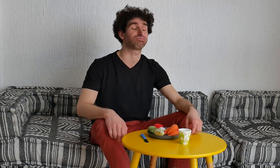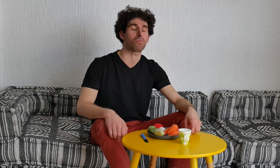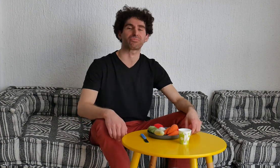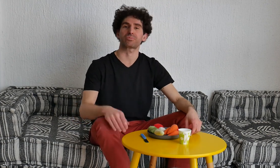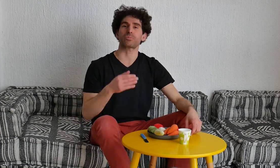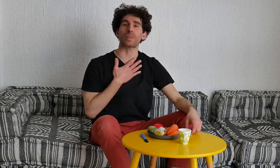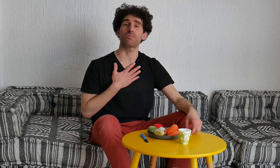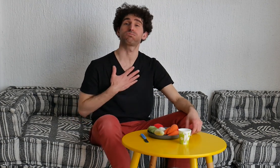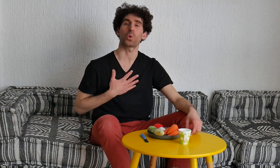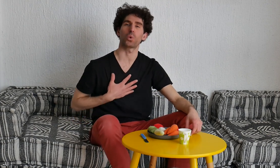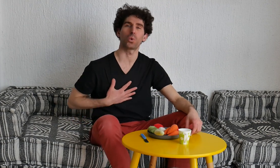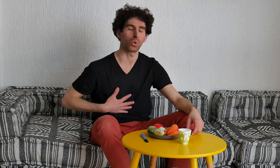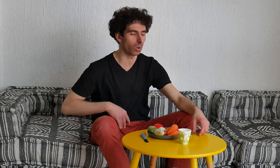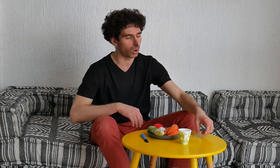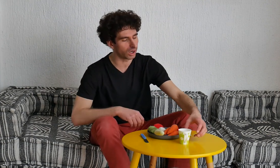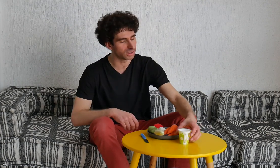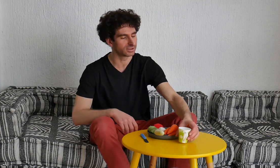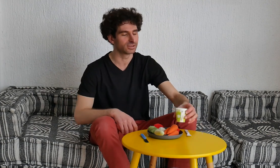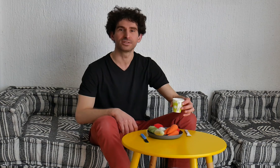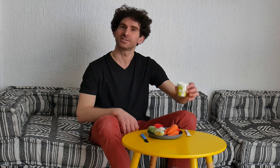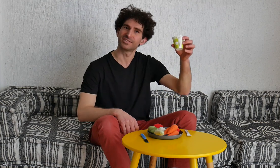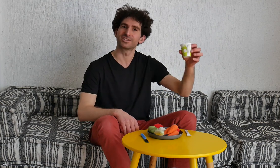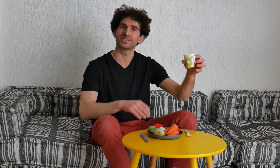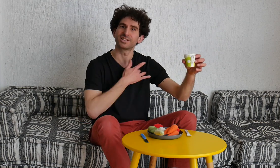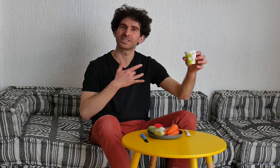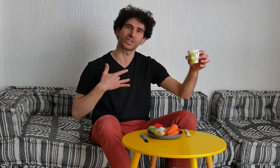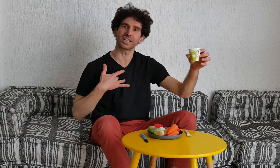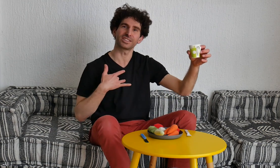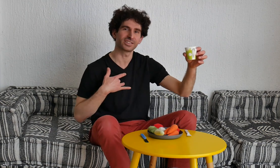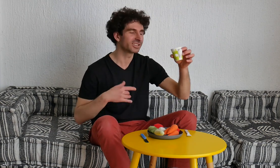Mmmh, c'est bon. Santé !